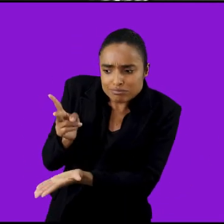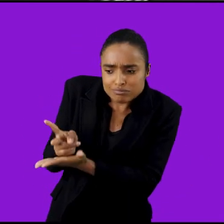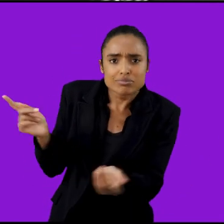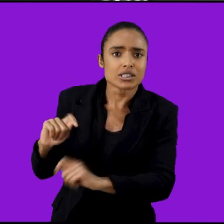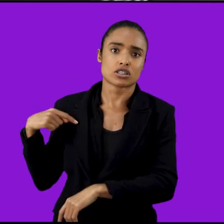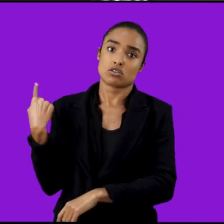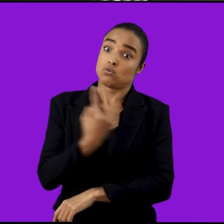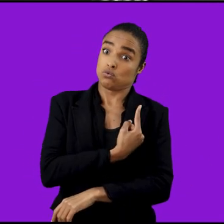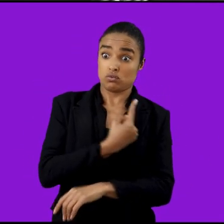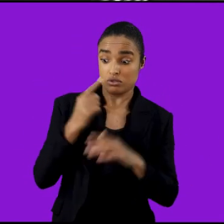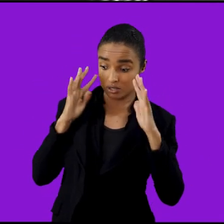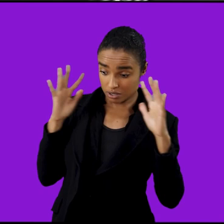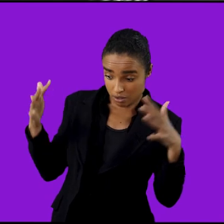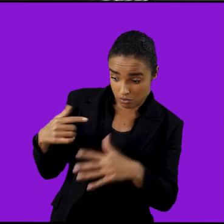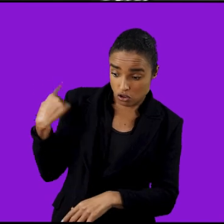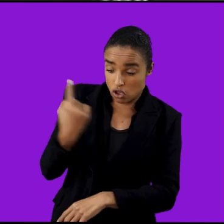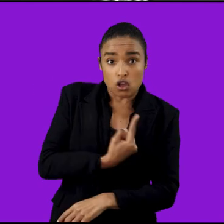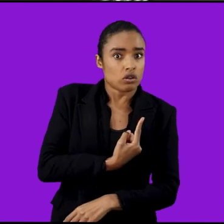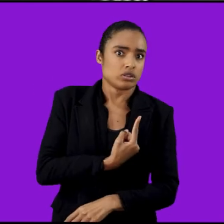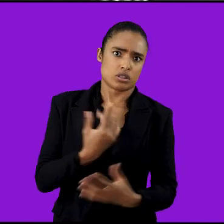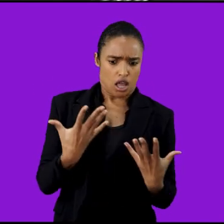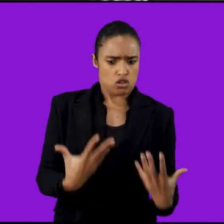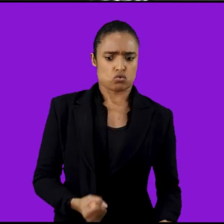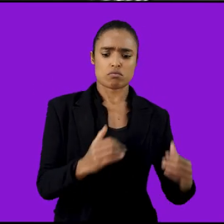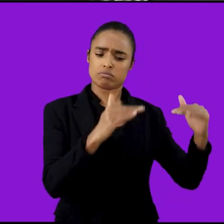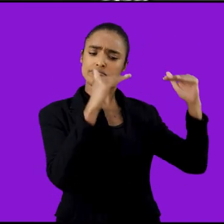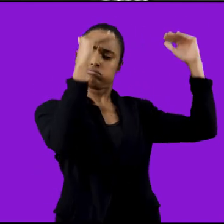visão entendeu… porque é isso eu quero tá dentro de uma empresa eu quero fornecer